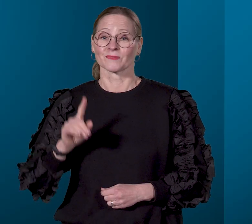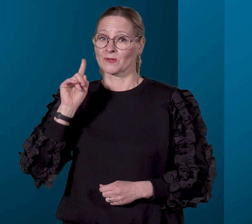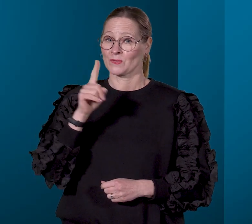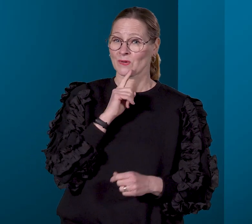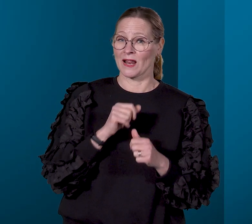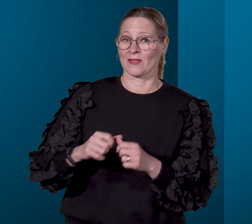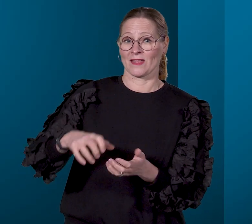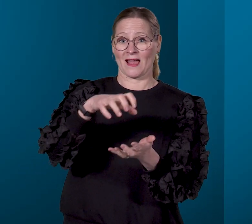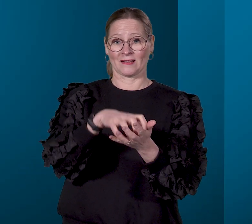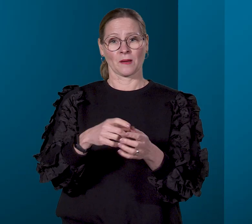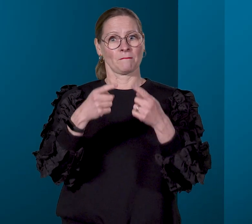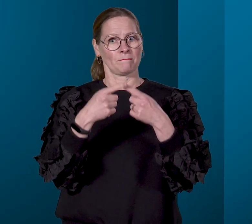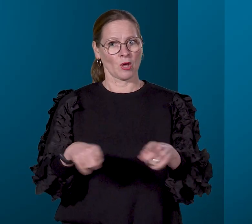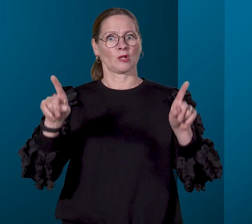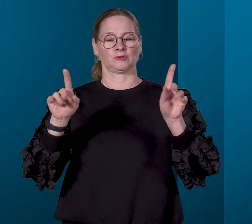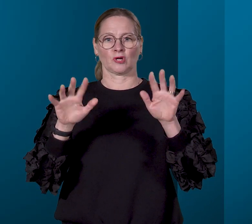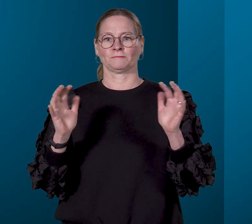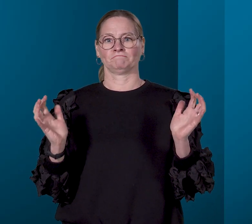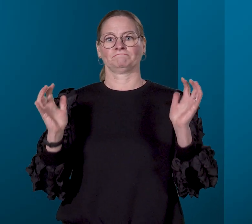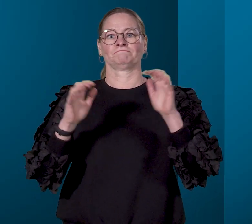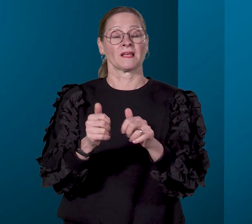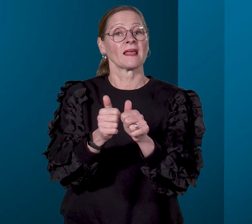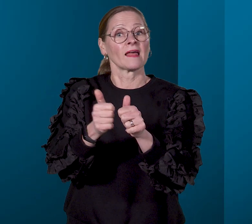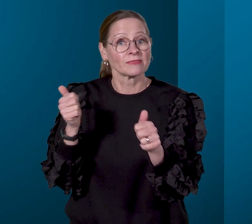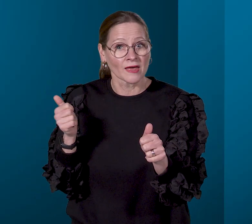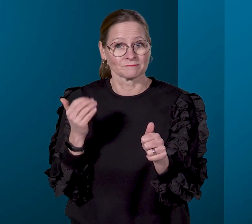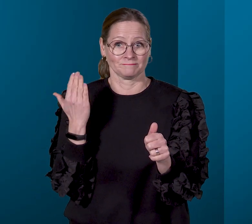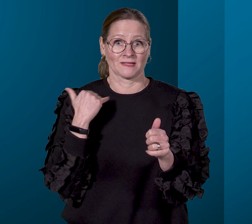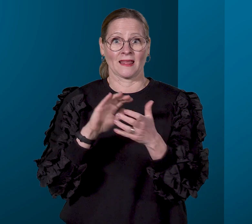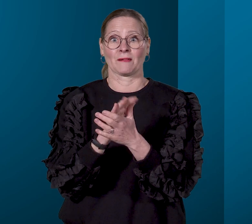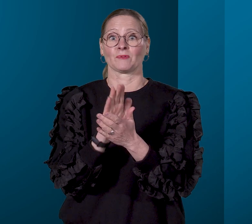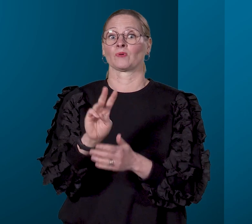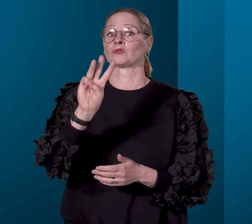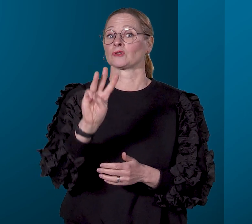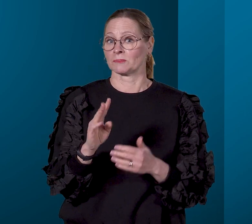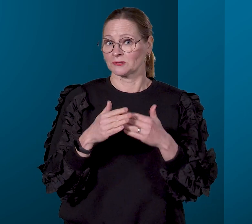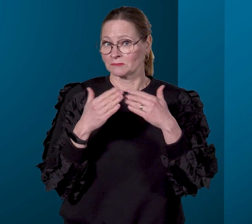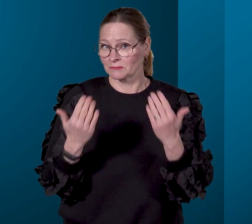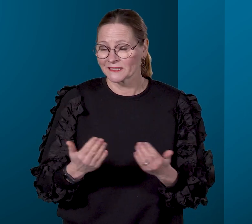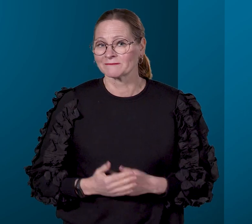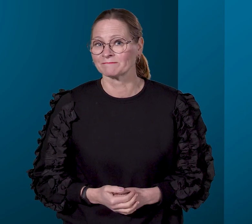Kuurojen Liiton hallitus kokoontui poikkeuksellisesti etänä 3.2.